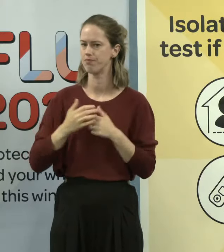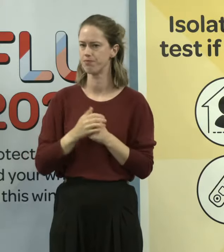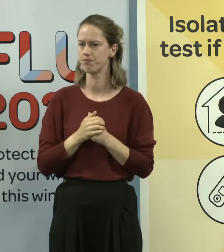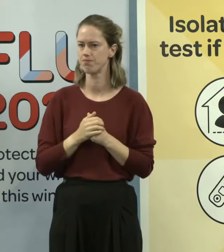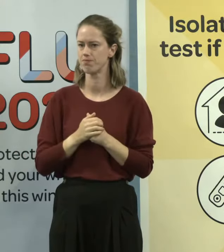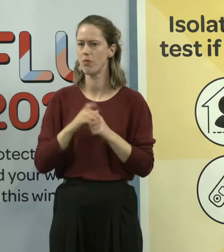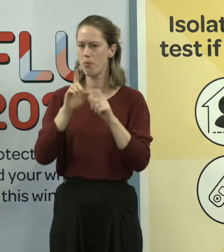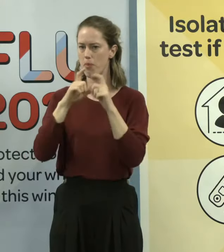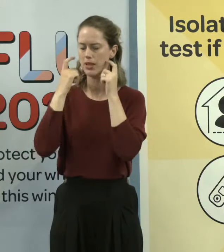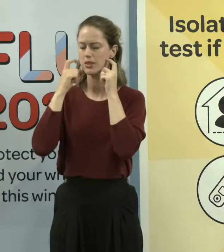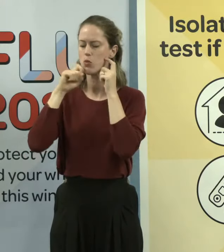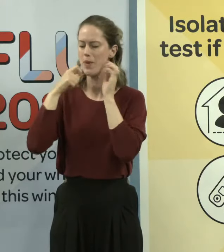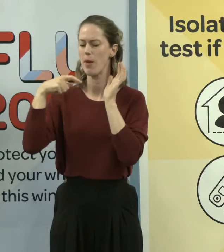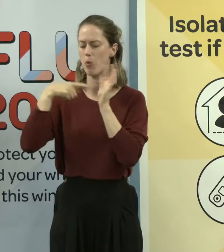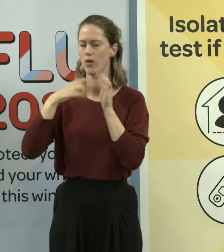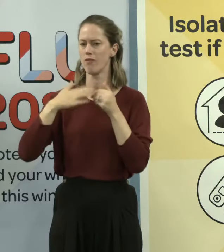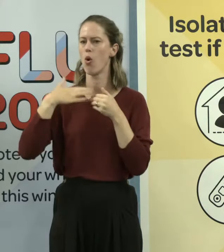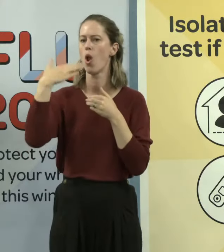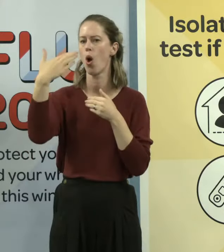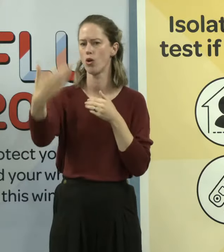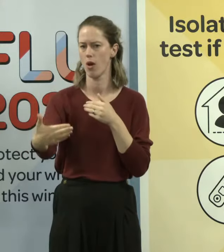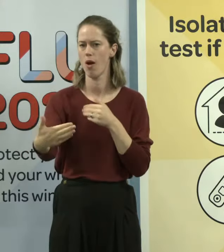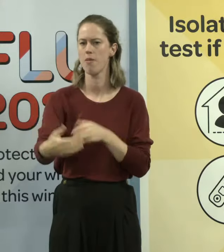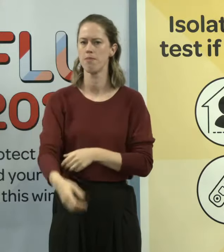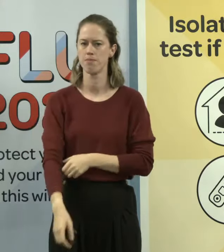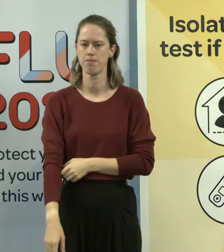mehua kaore e hiahiatia mo tenei